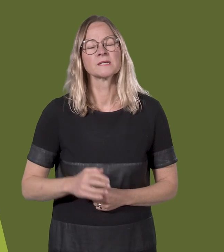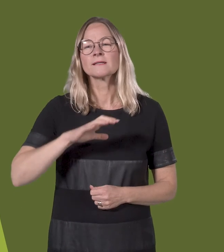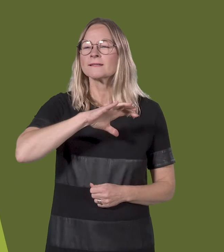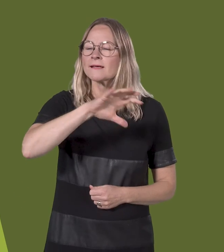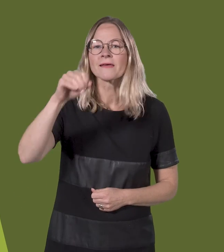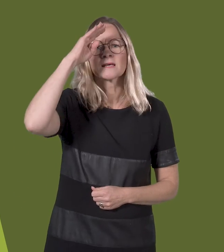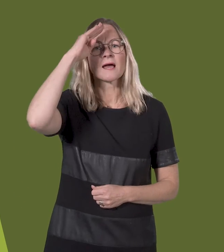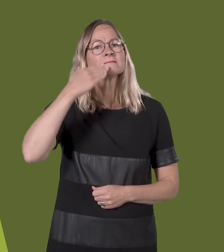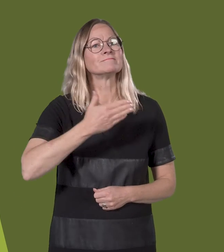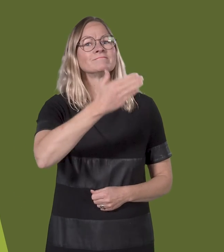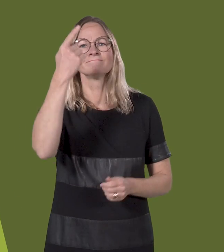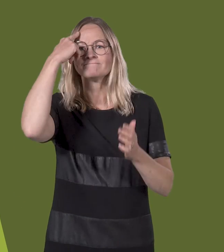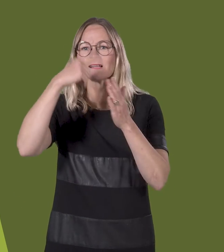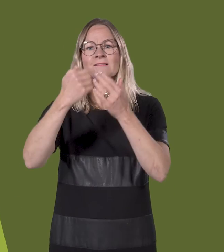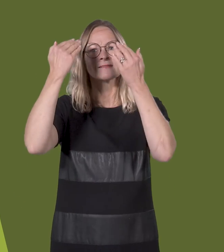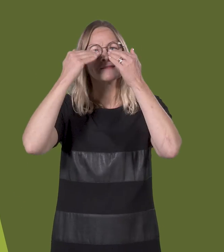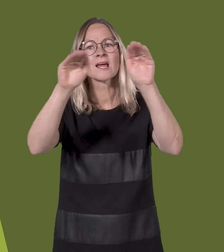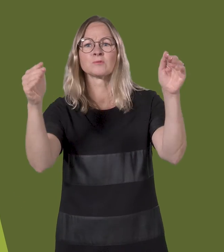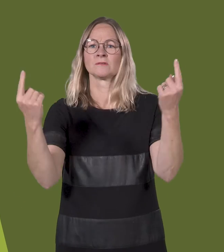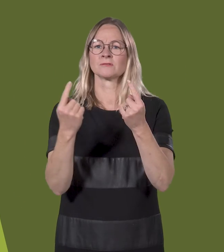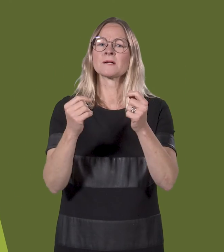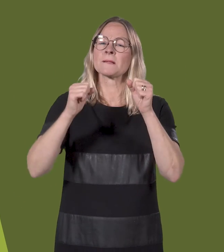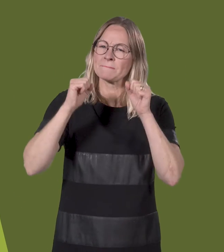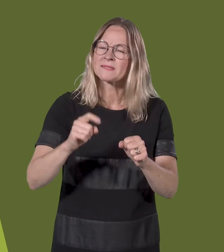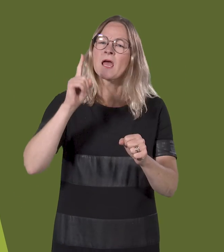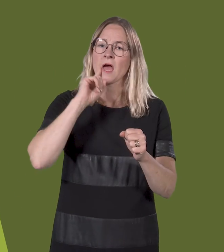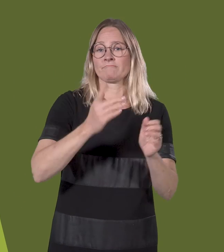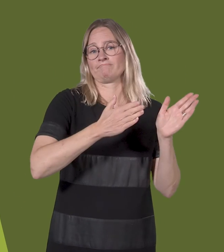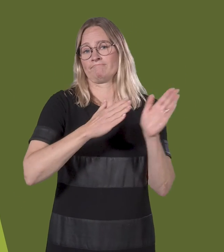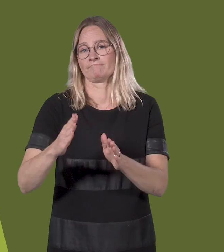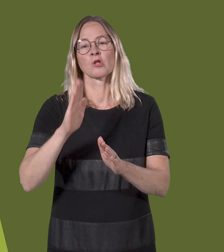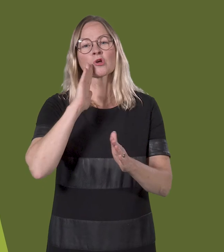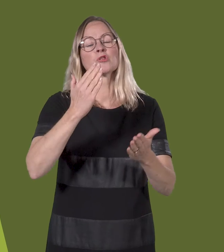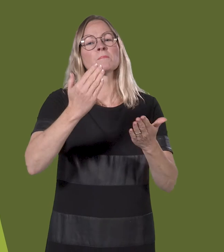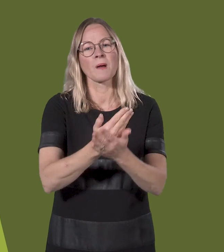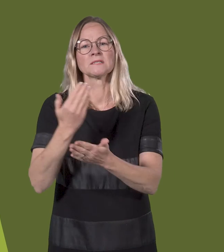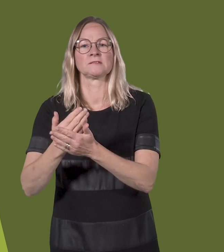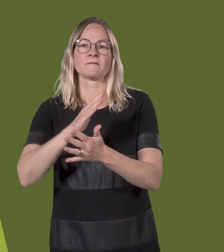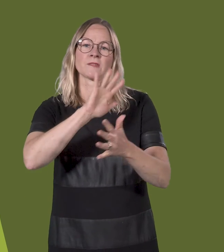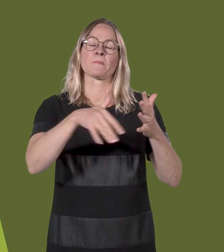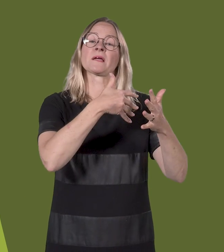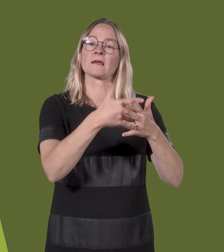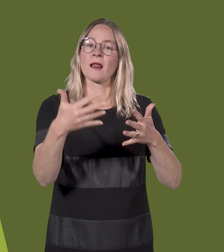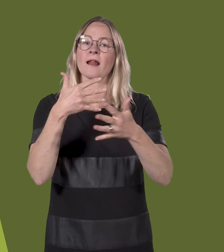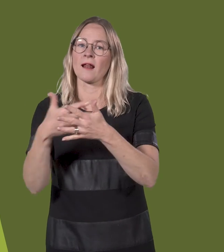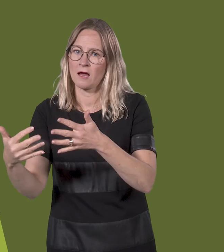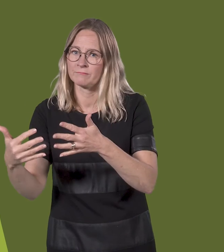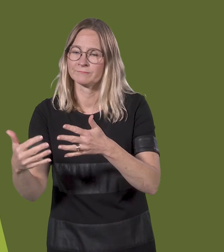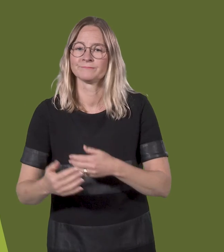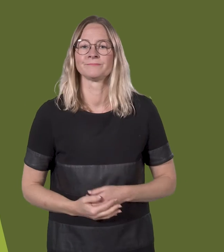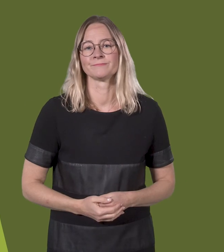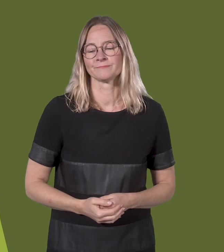Kaikkia kansalaisia koskevia tiedotustilaisuuksia tulee aina järjestää kotimaisilla viittomakielillä.